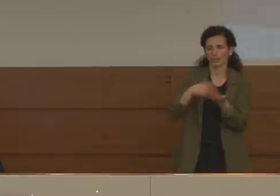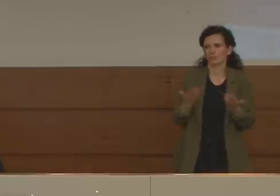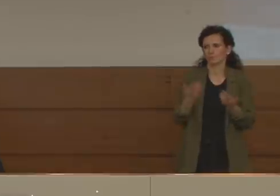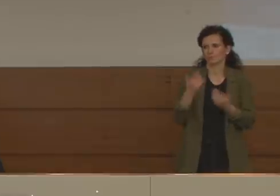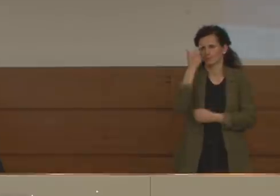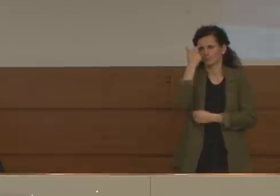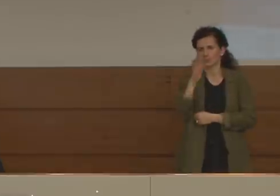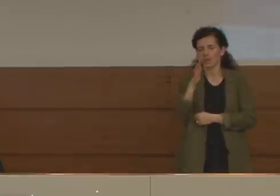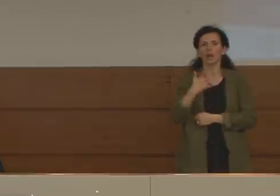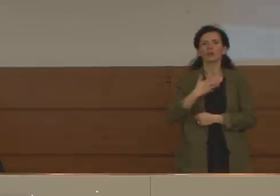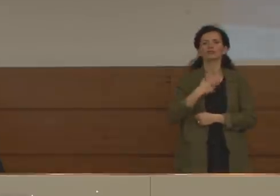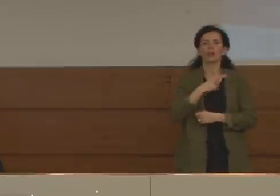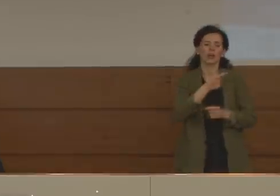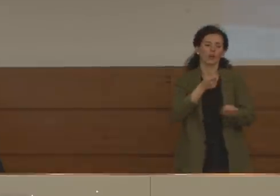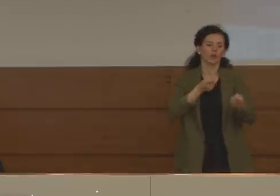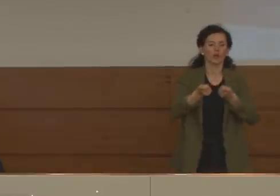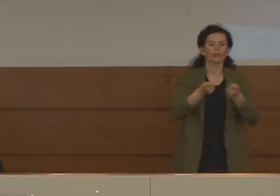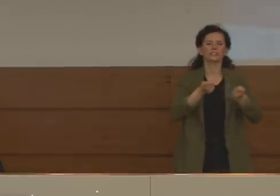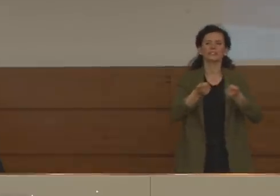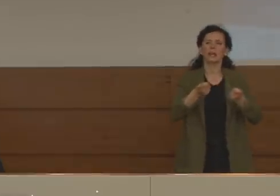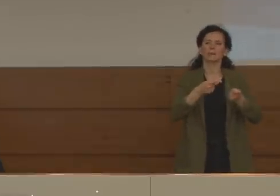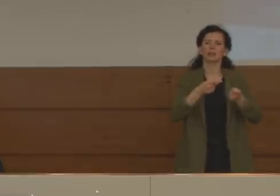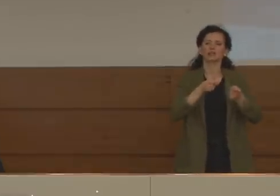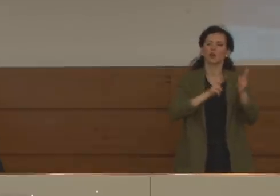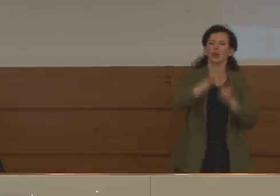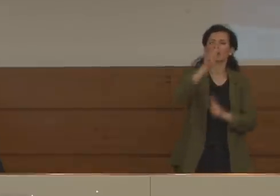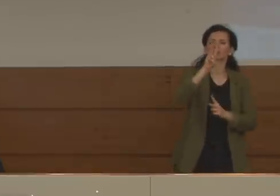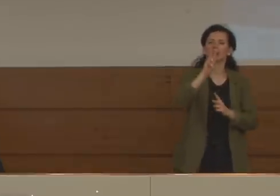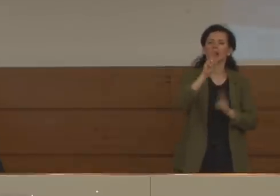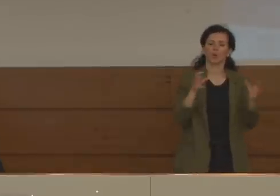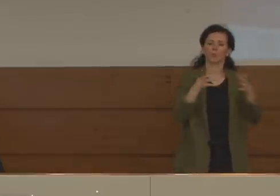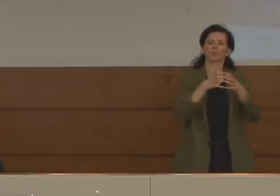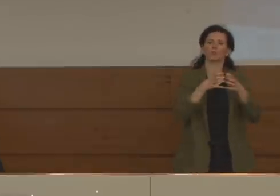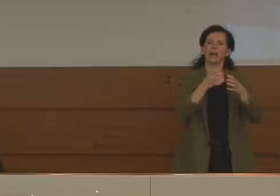appello del Coordinamento Nazionale delle Comunità per minori che lamentano